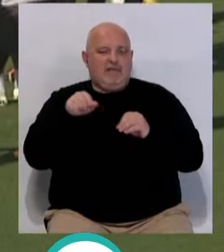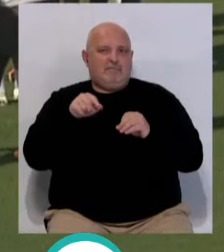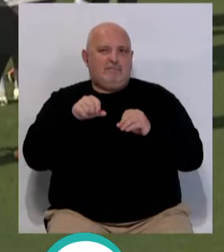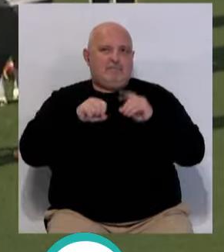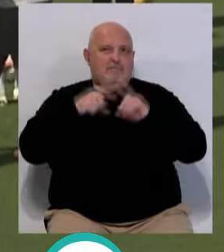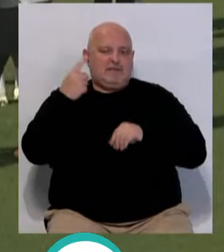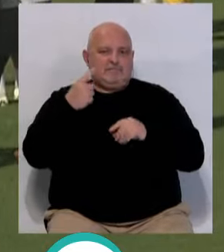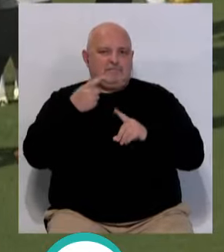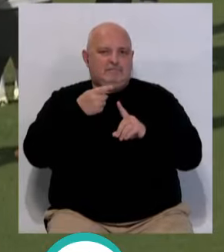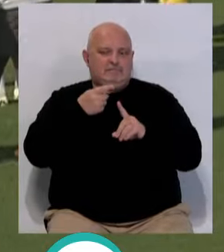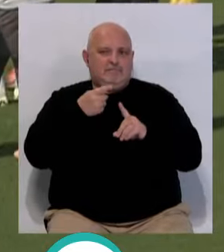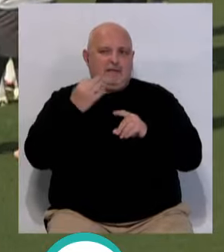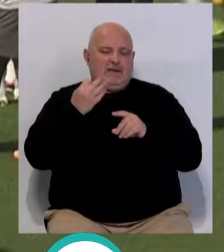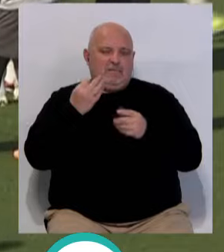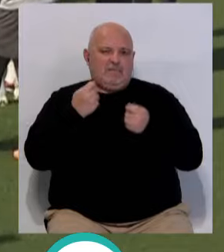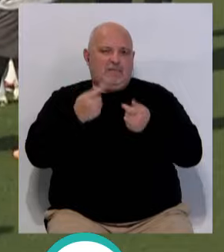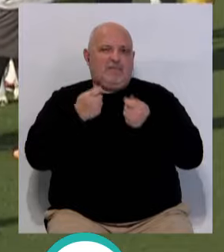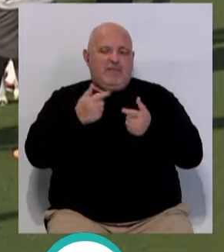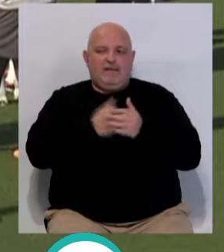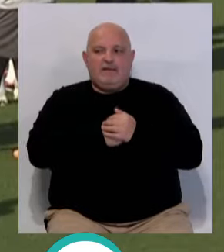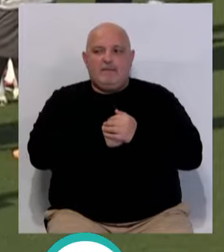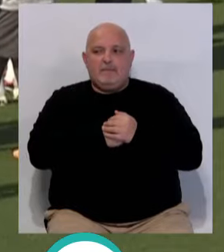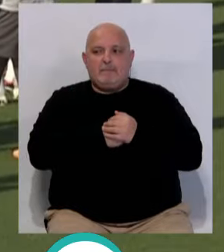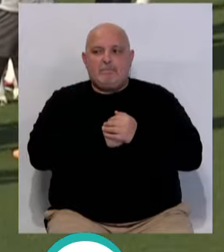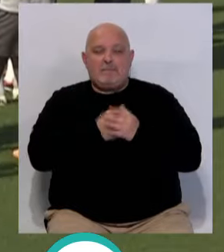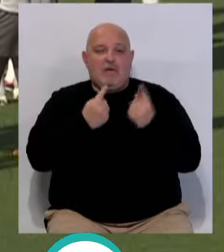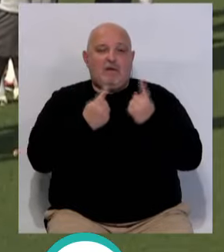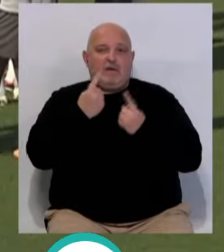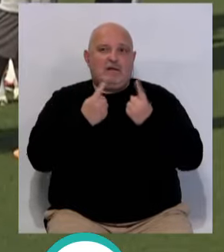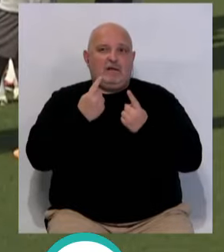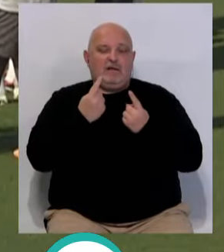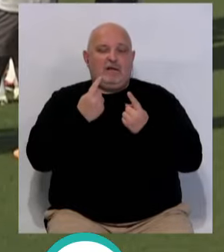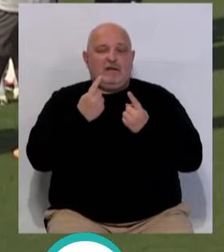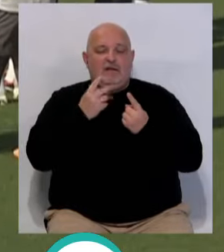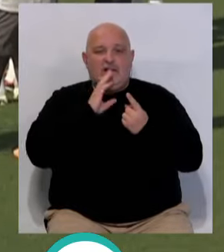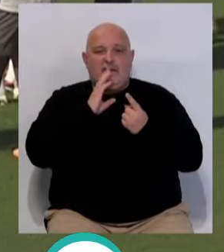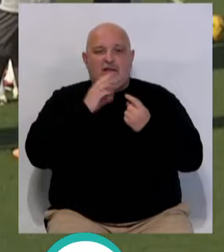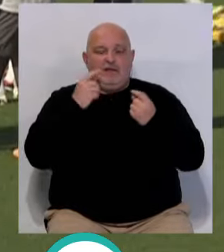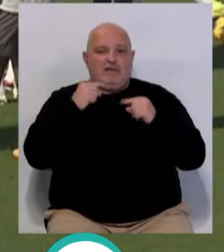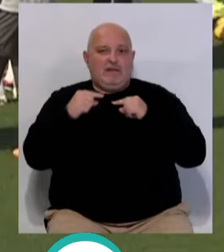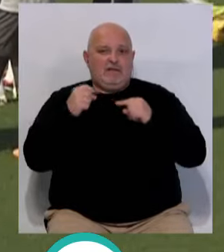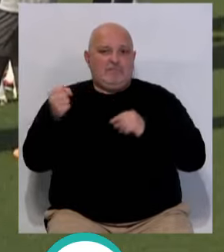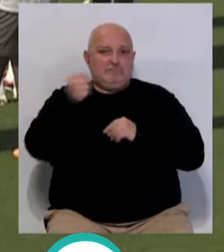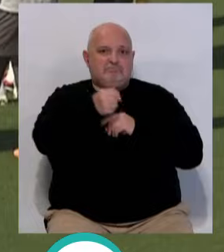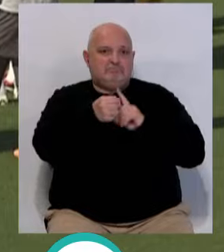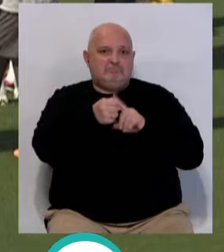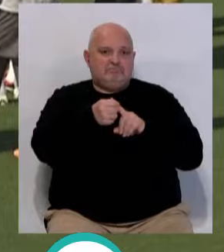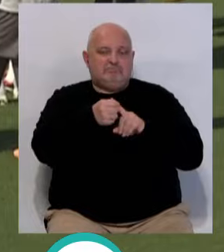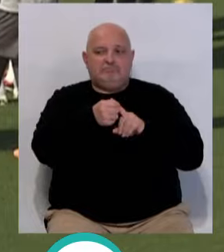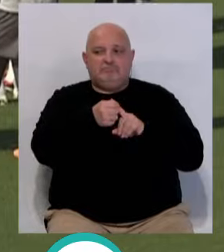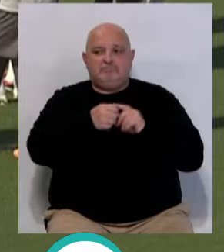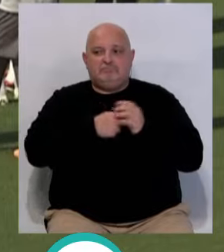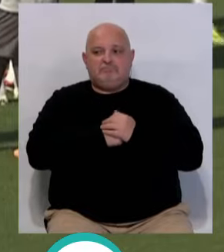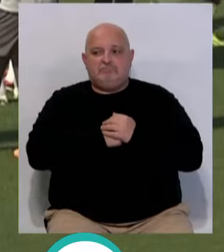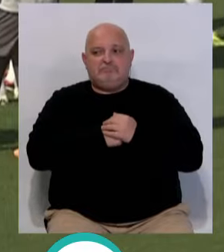más llegada que las puede poner más arriba pero alguna vez lo hizo el entrenador y y el resultado